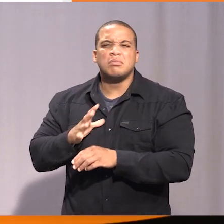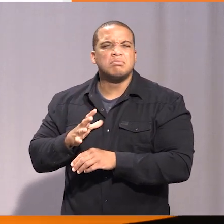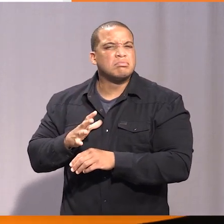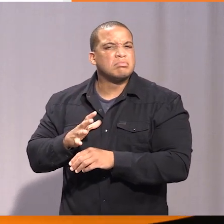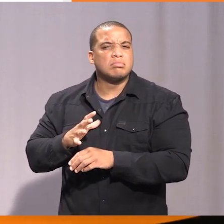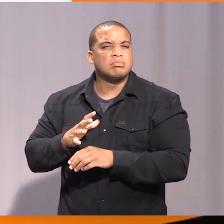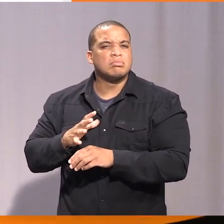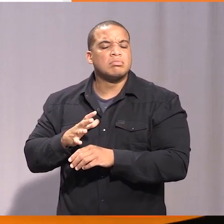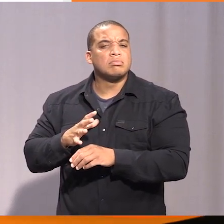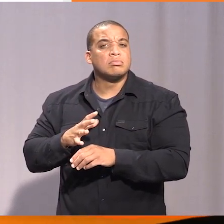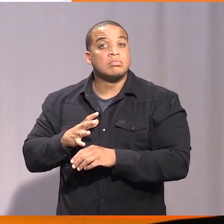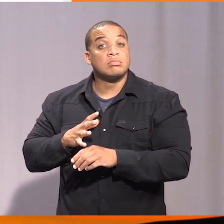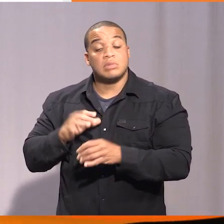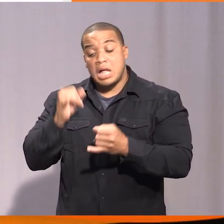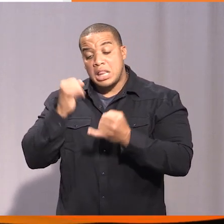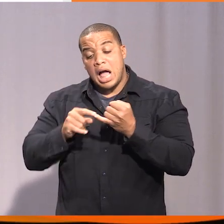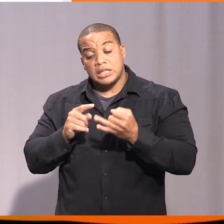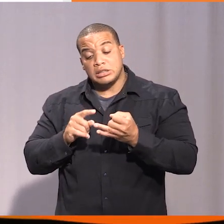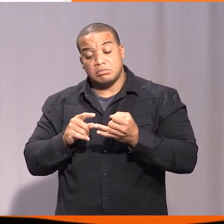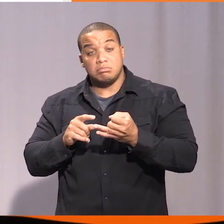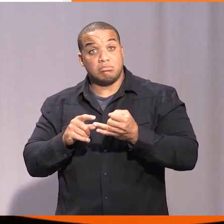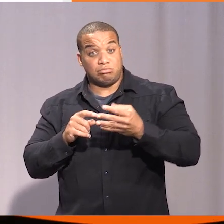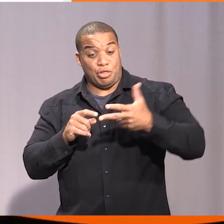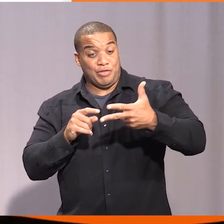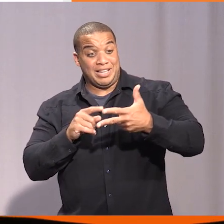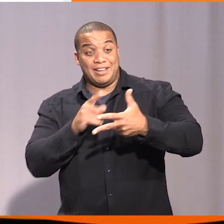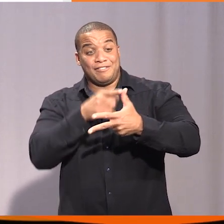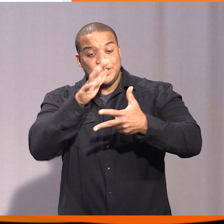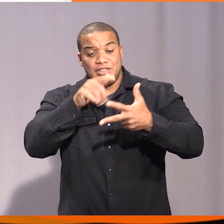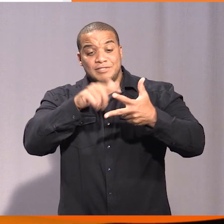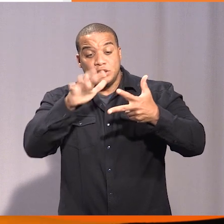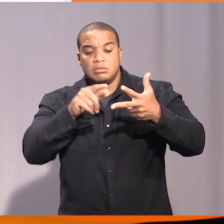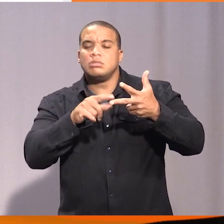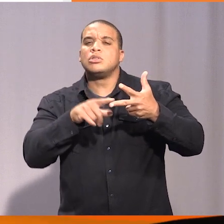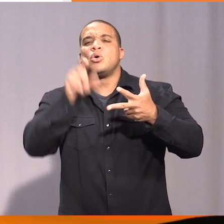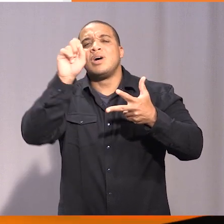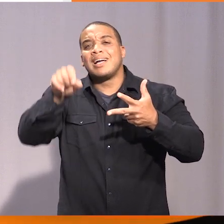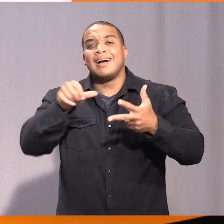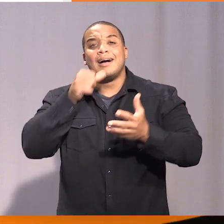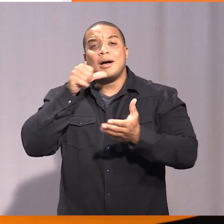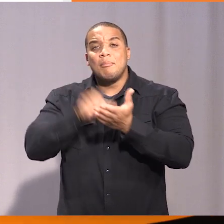La última, y más tradicional, sería utilizar el correo postal para enviar las copias.